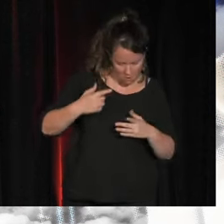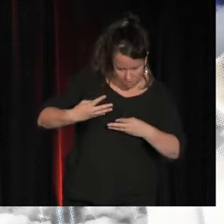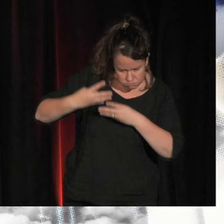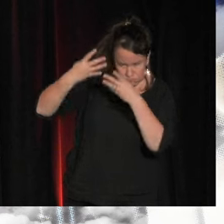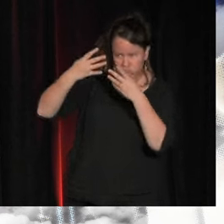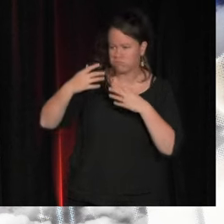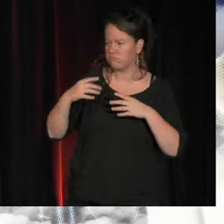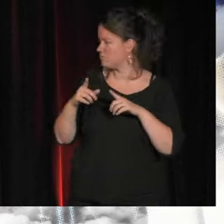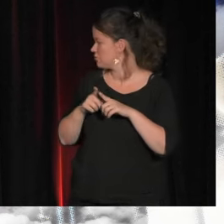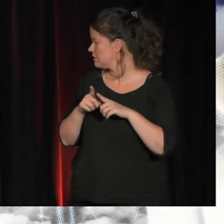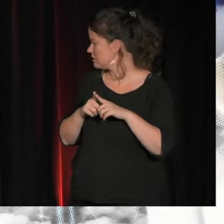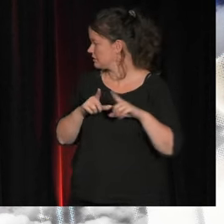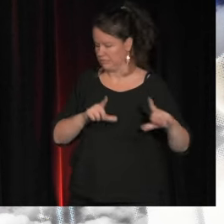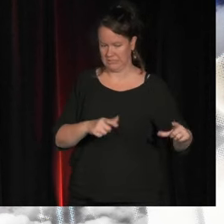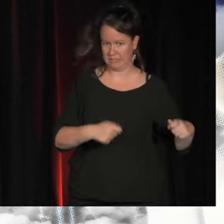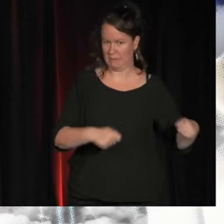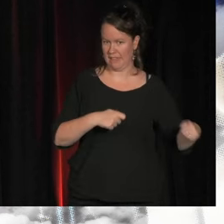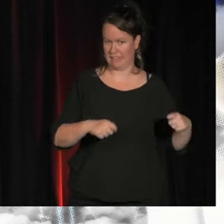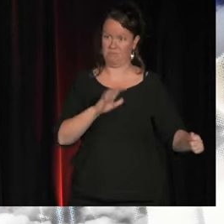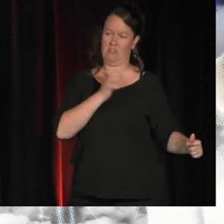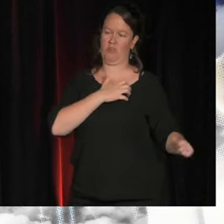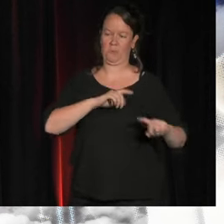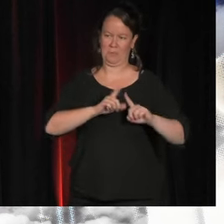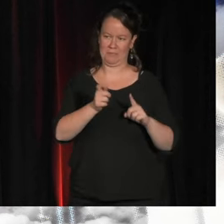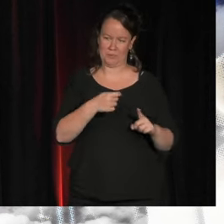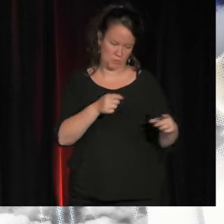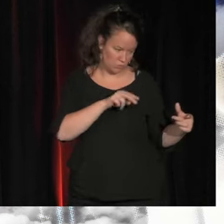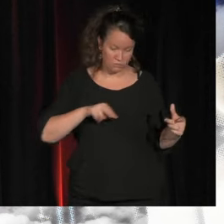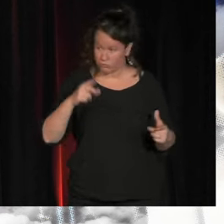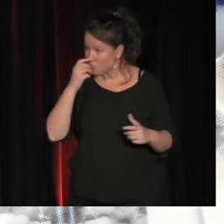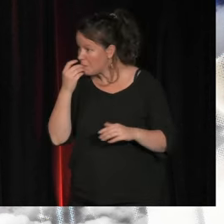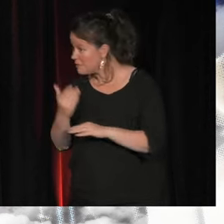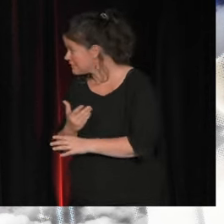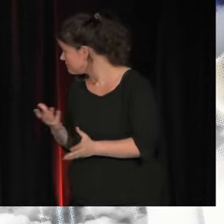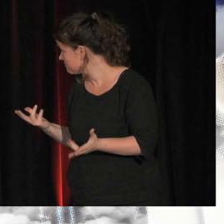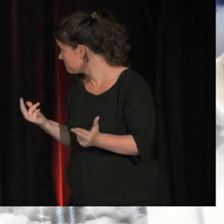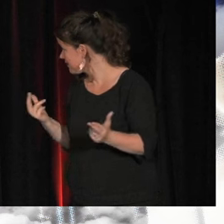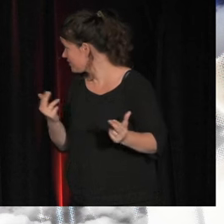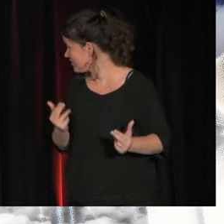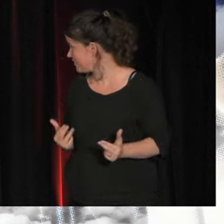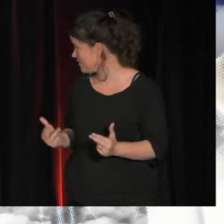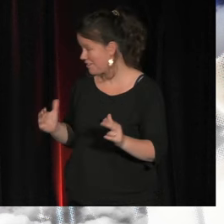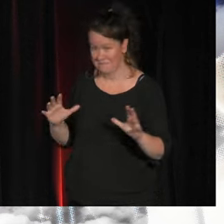Vous, vous aviez la tablette parce qu'on n'a pas tout appris par cœur évidemment. Ça s'est plutôt bien passé, j'ai l'impression, globalement. Ça va, on est là.